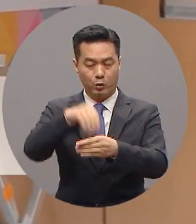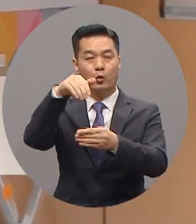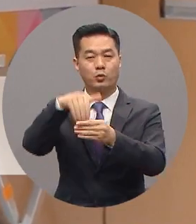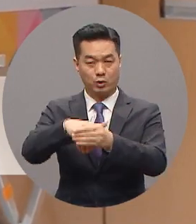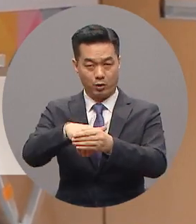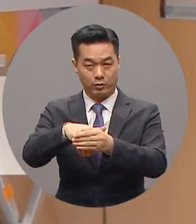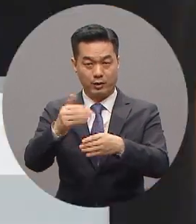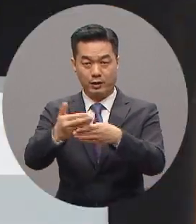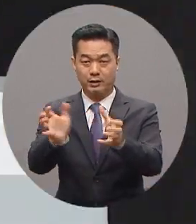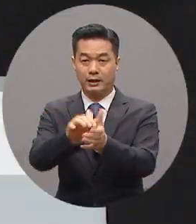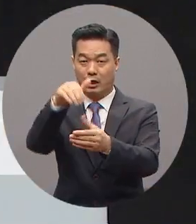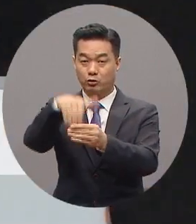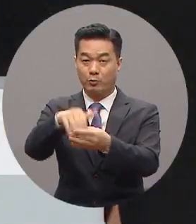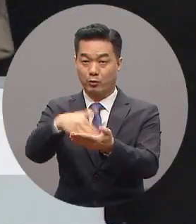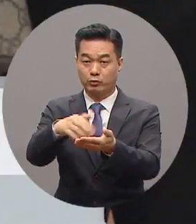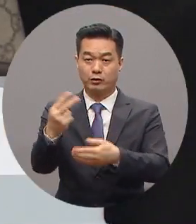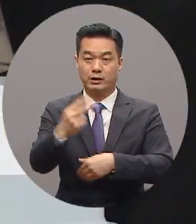달한 것으로 알려졌습니다.